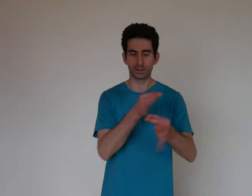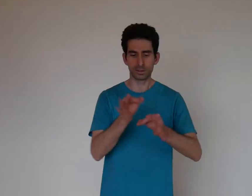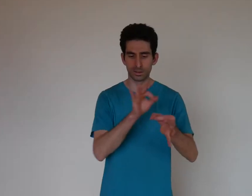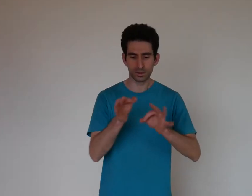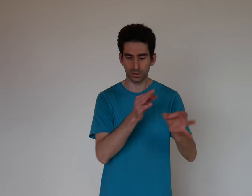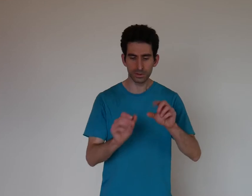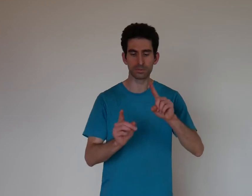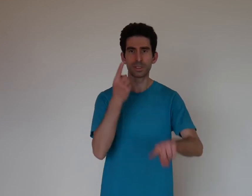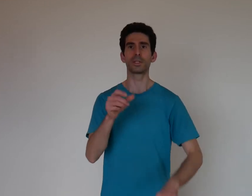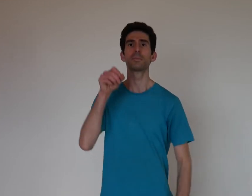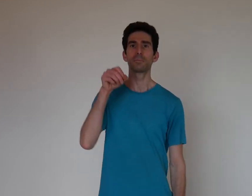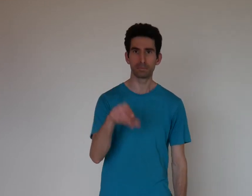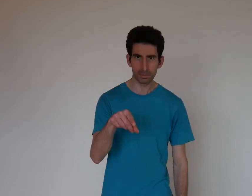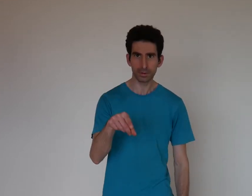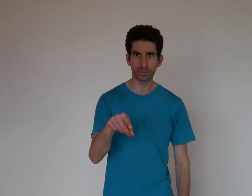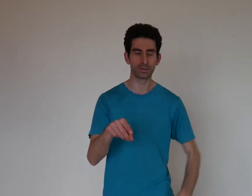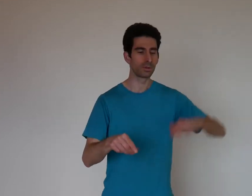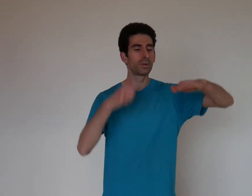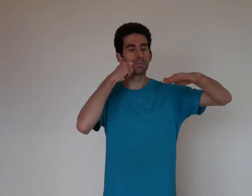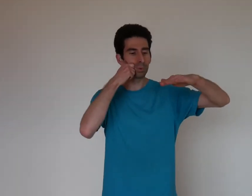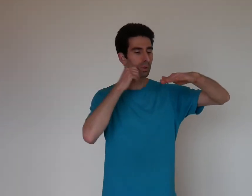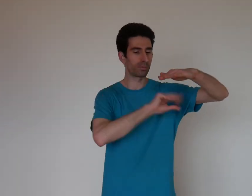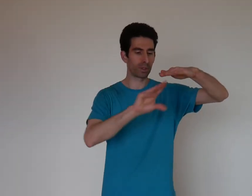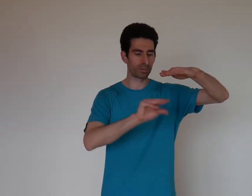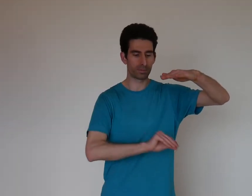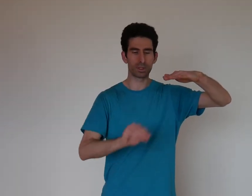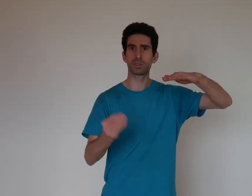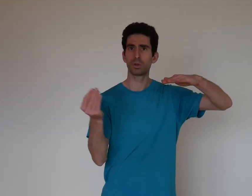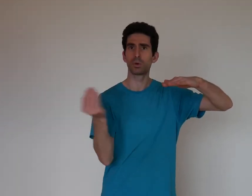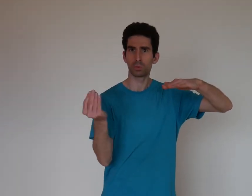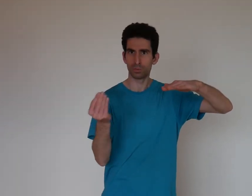Comment ces cellules spécialisées sont placées entre-elles dans le derme ?